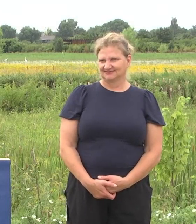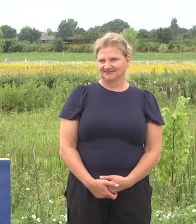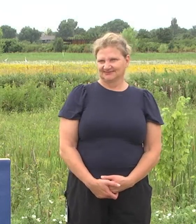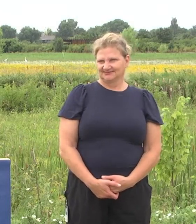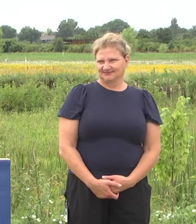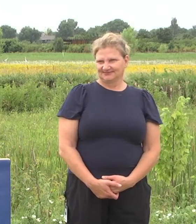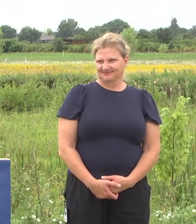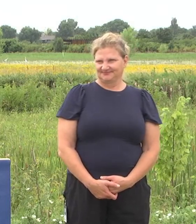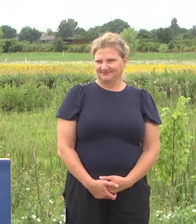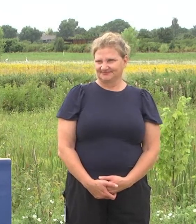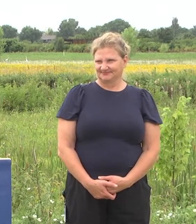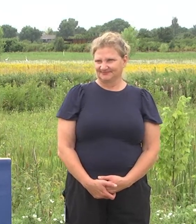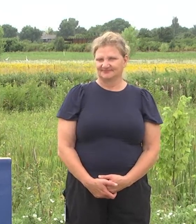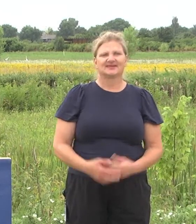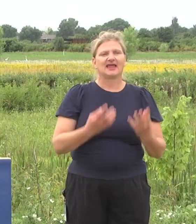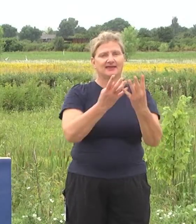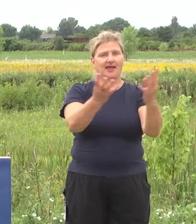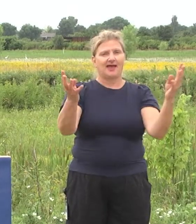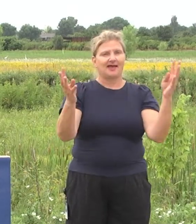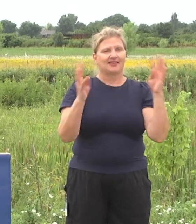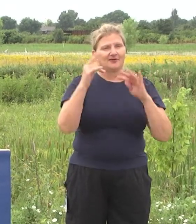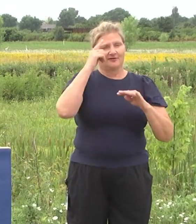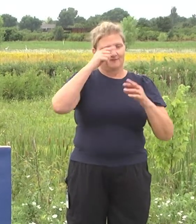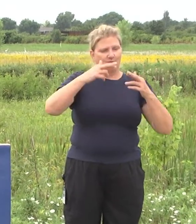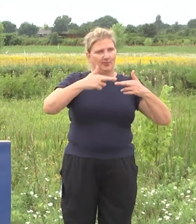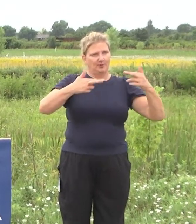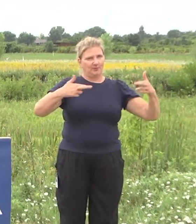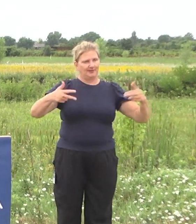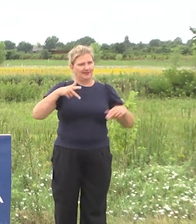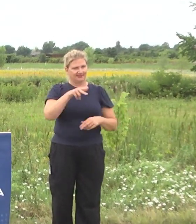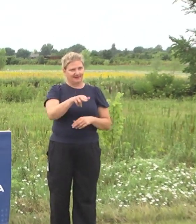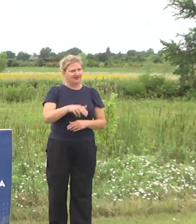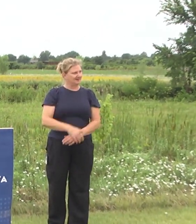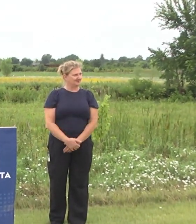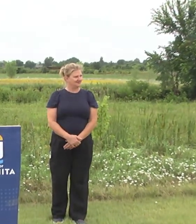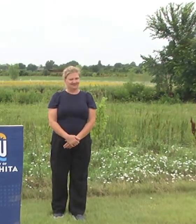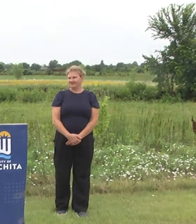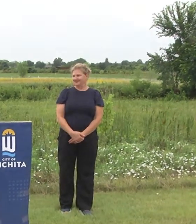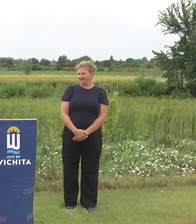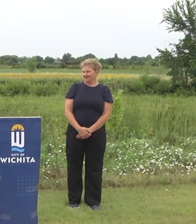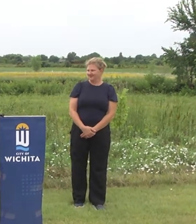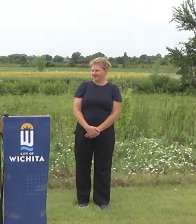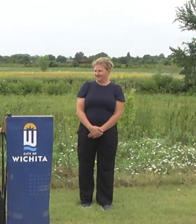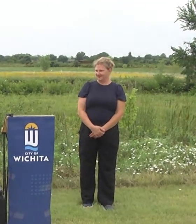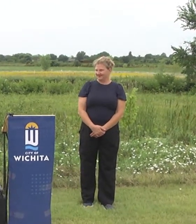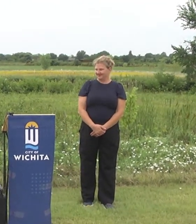Bien, cortemos el listón para que podamos tener a nuestros oradores y